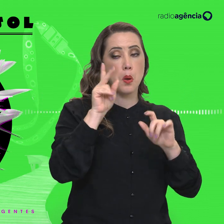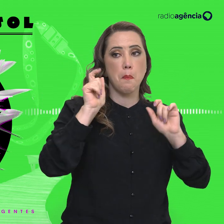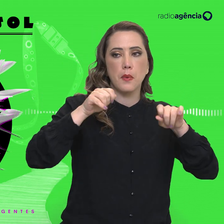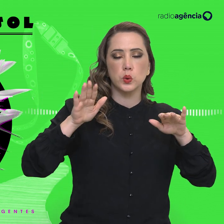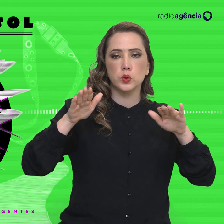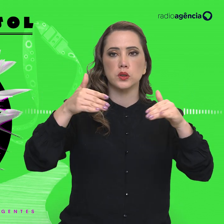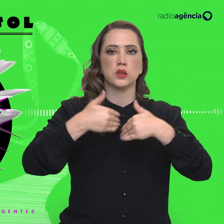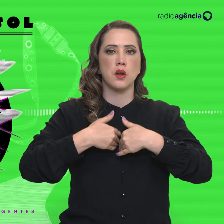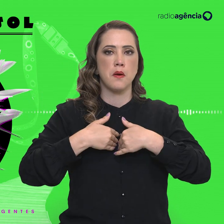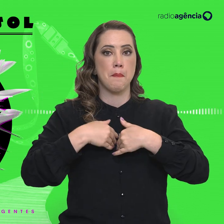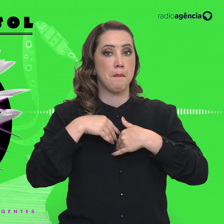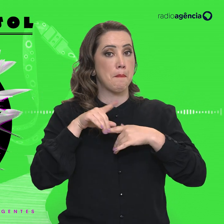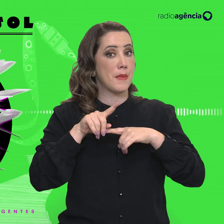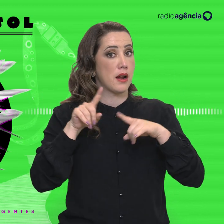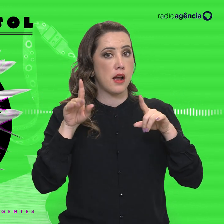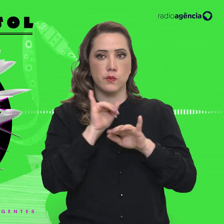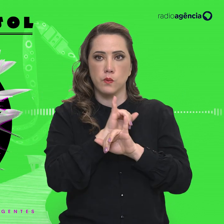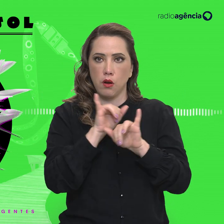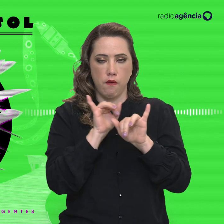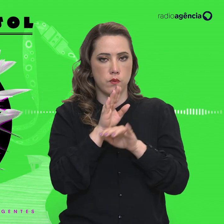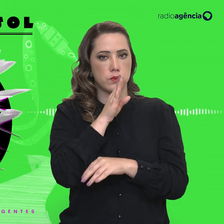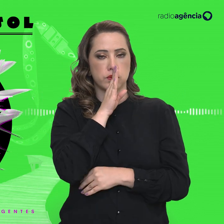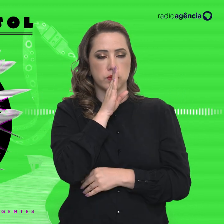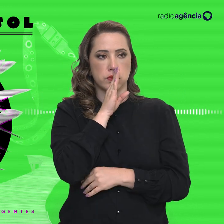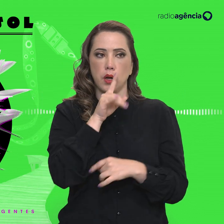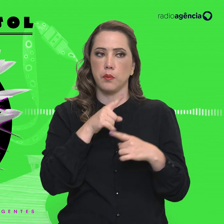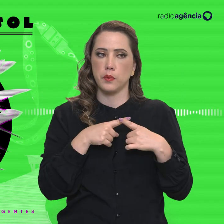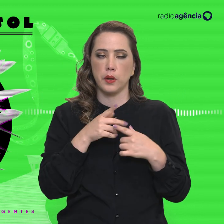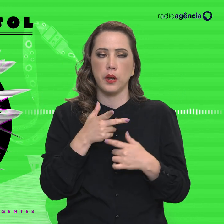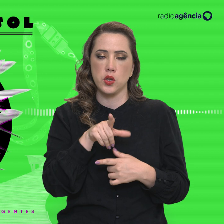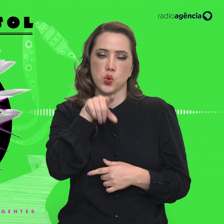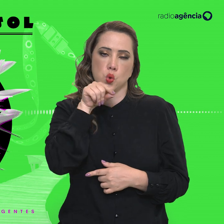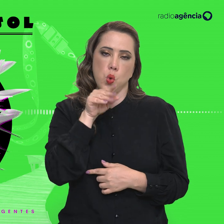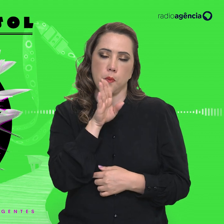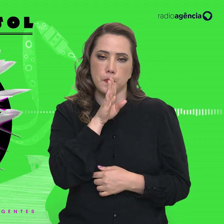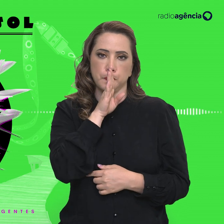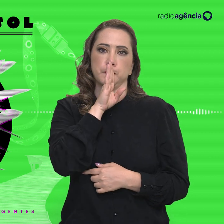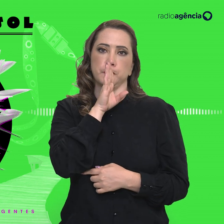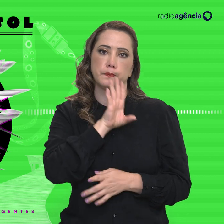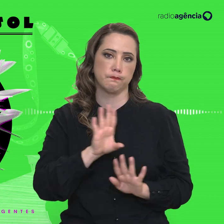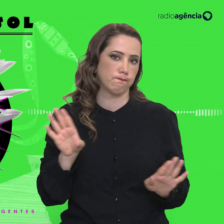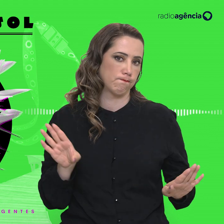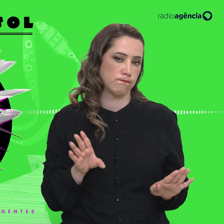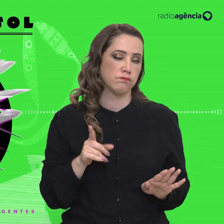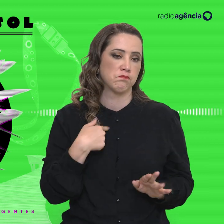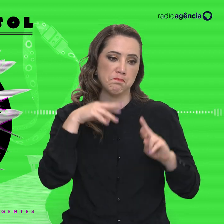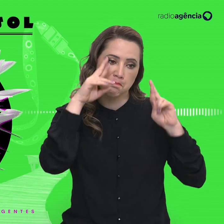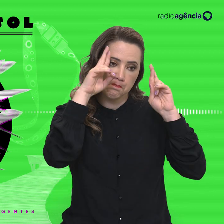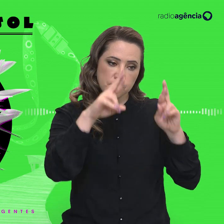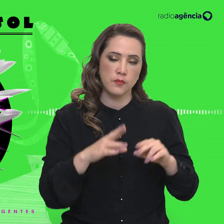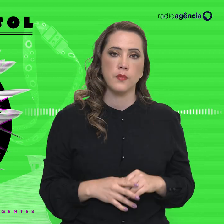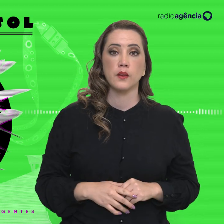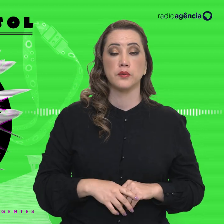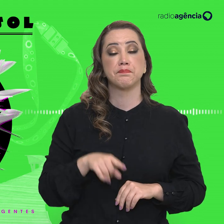que não divulgam isso por questões pessoais, o que eu entendo e que eu respeito. [Patrícia] É aí que a camuflagem entra.